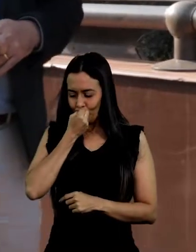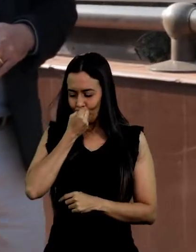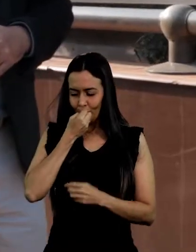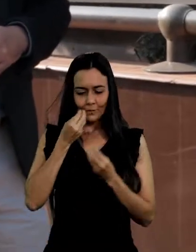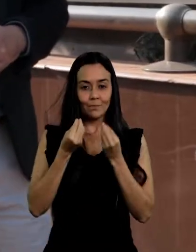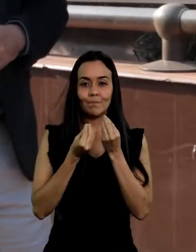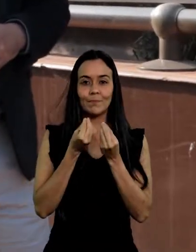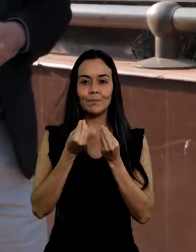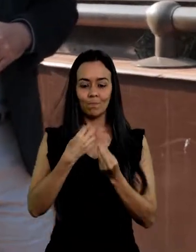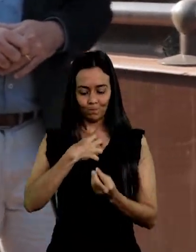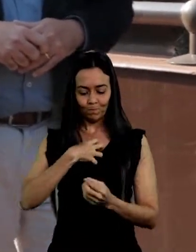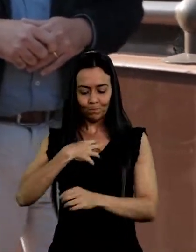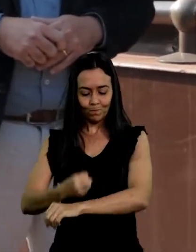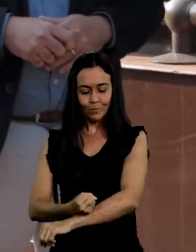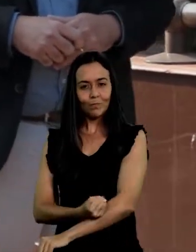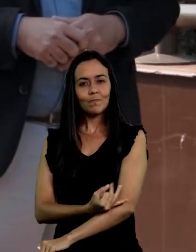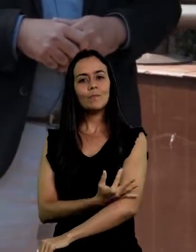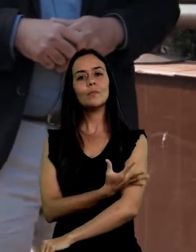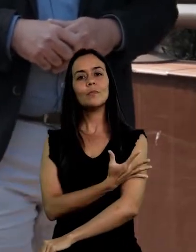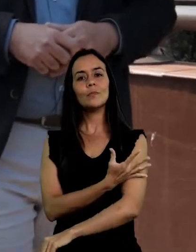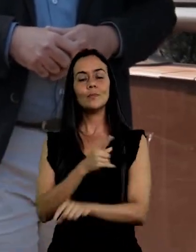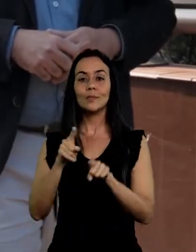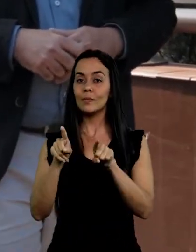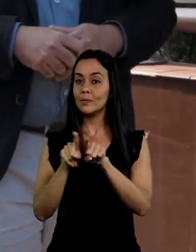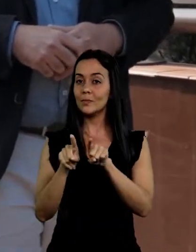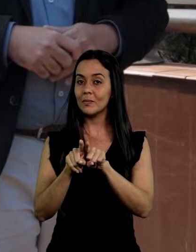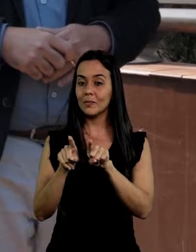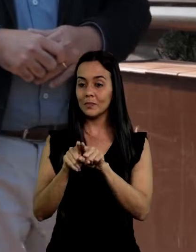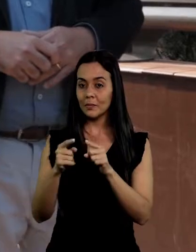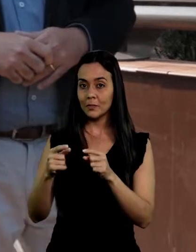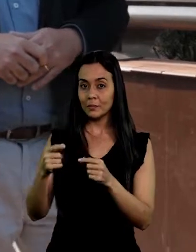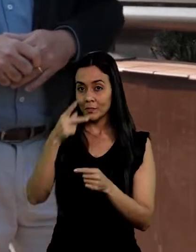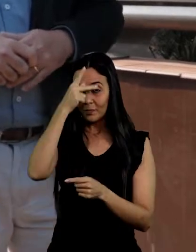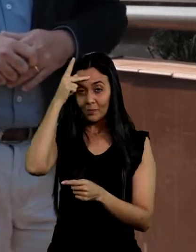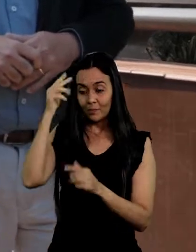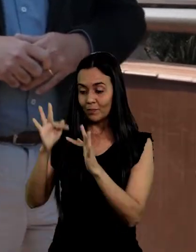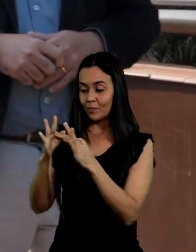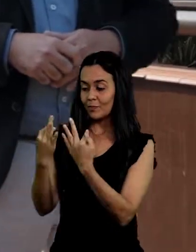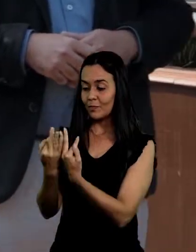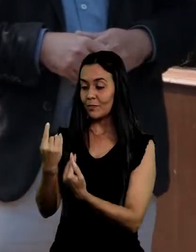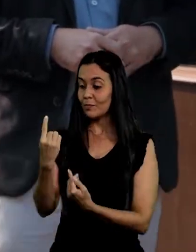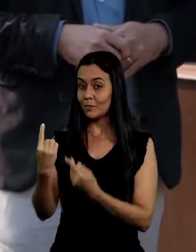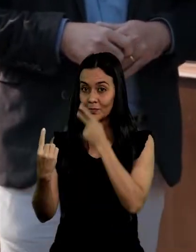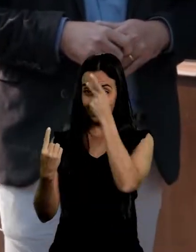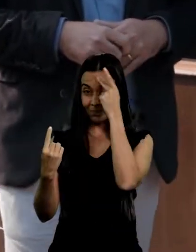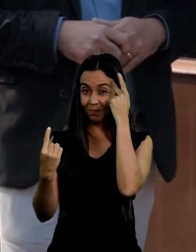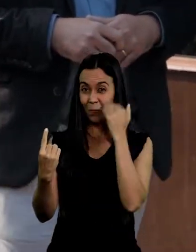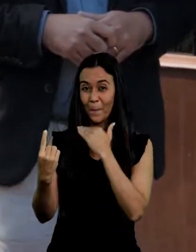a gente nomear aquele ente querido que foi, e poder se despedir,